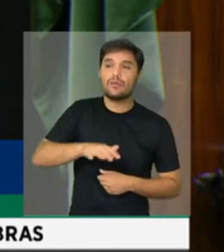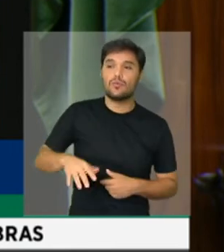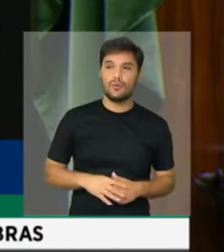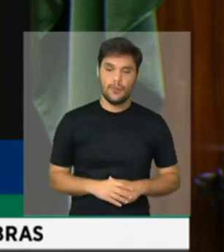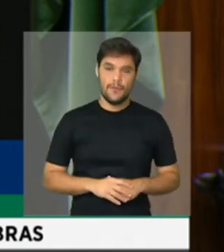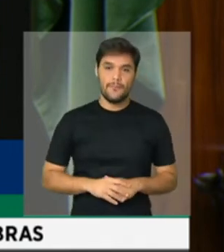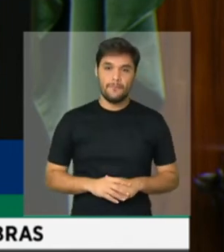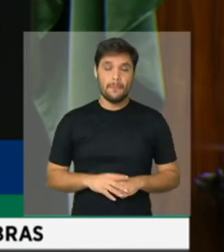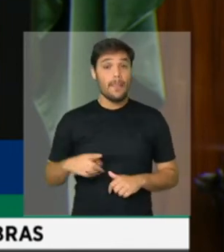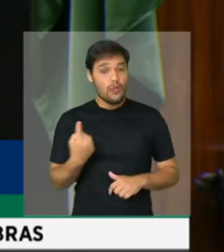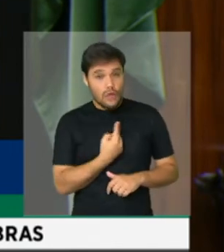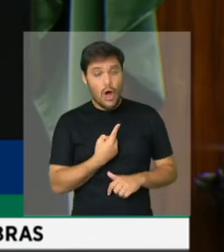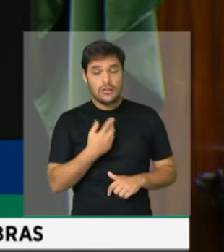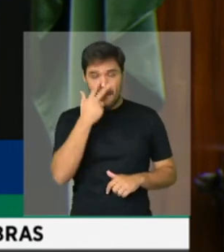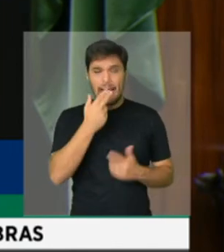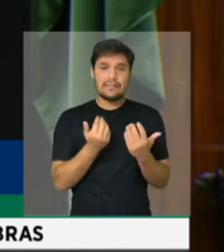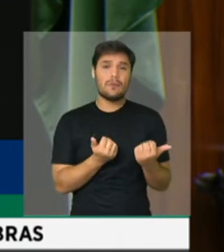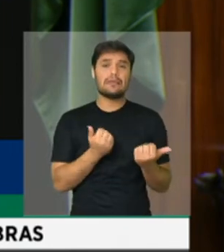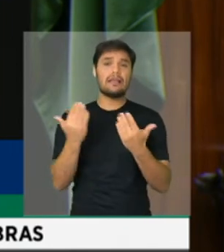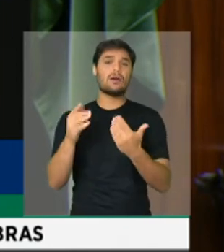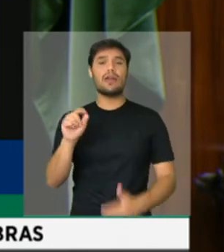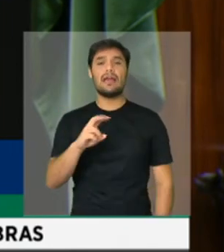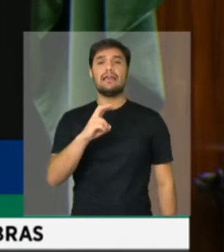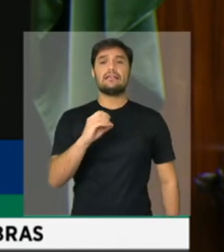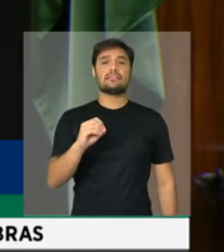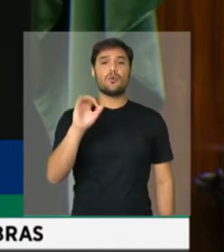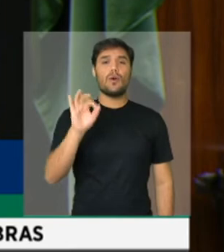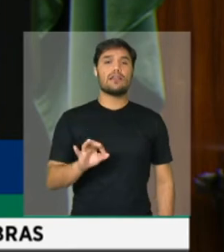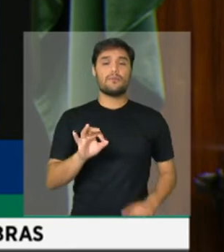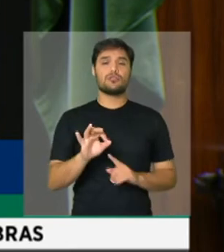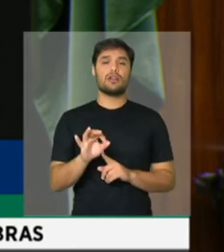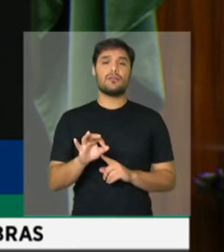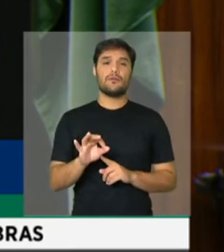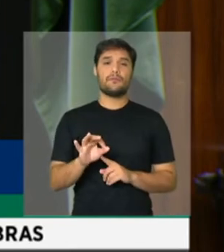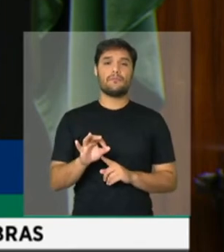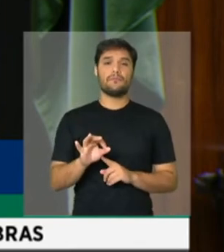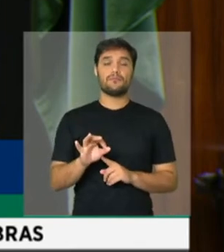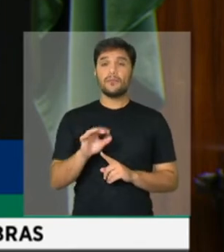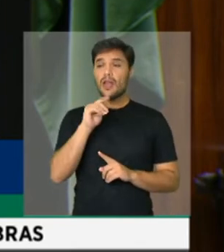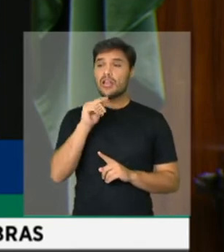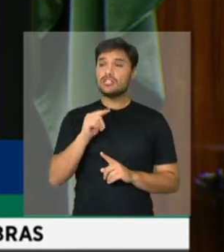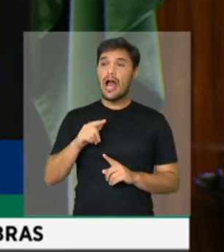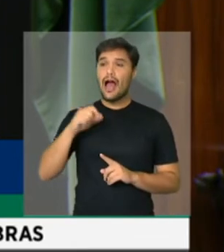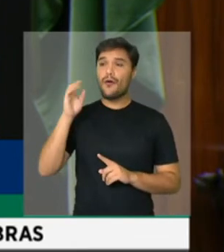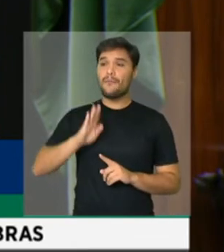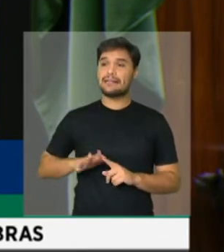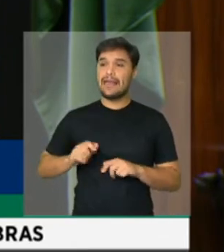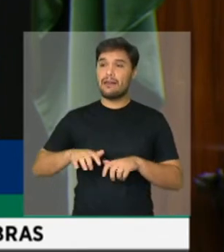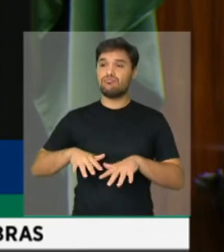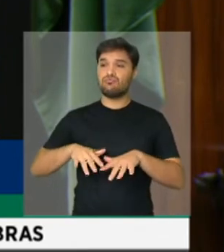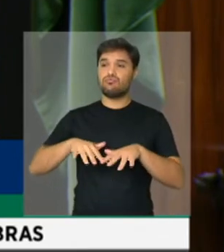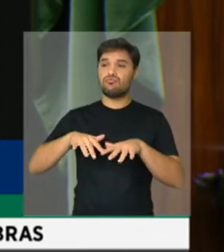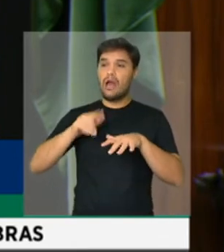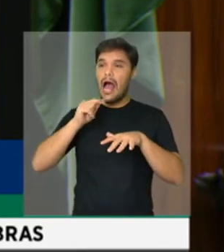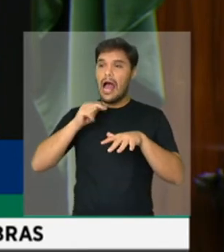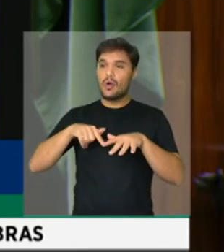CONTRA O POVO BRASILEIRO . SÓ INTERESSA AOS ACIONISTAS DA ELETROBRAS SÓ IBT AO MERCADO VALÉRIO NÓS ESTAMOS